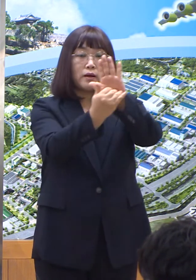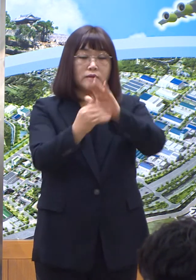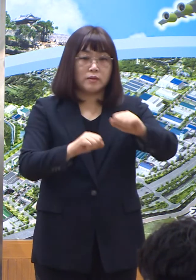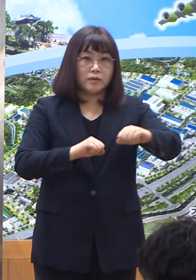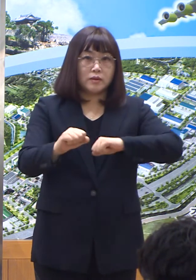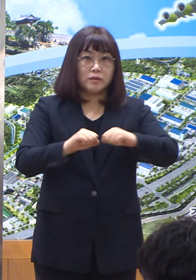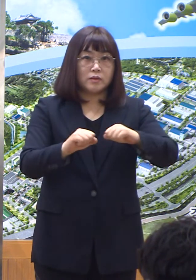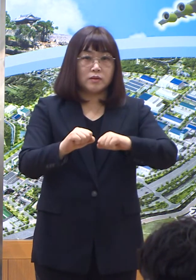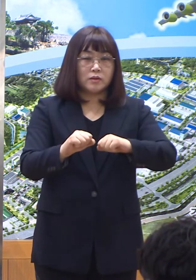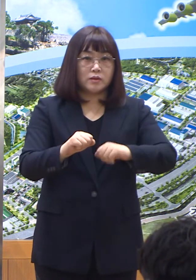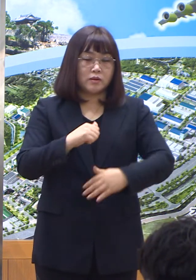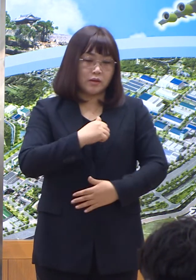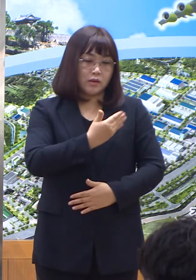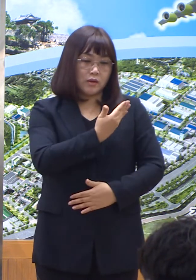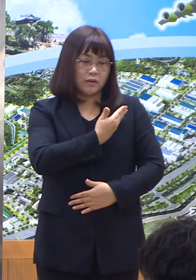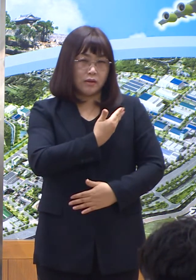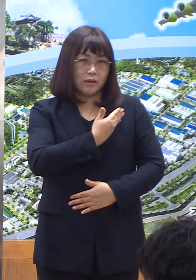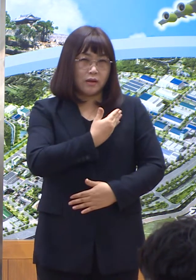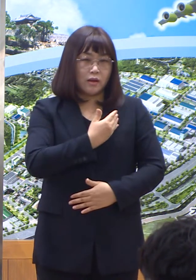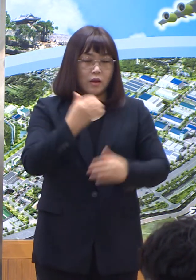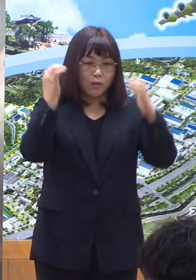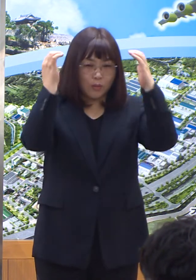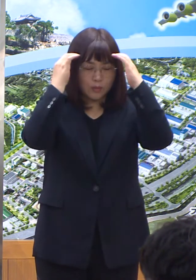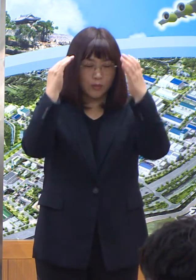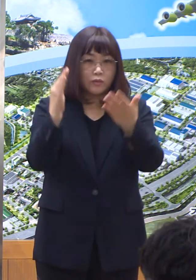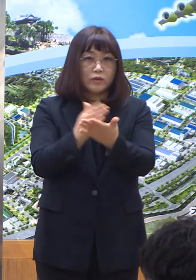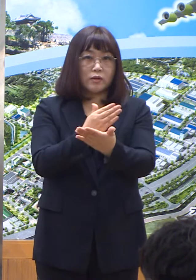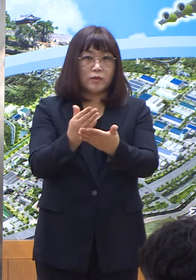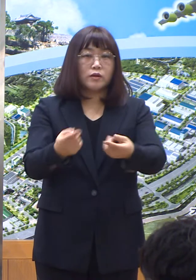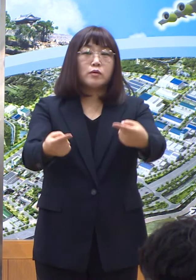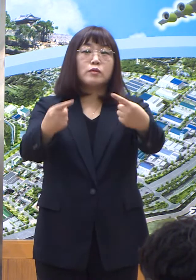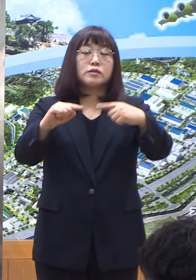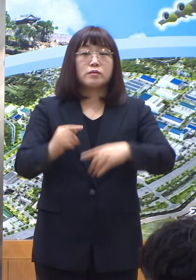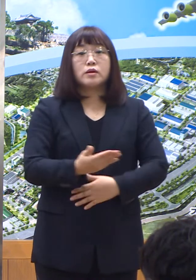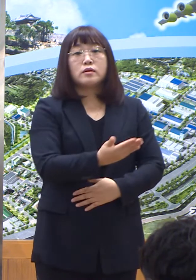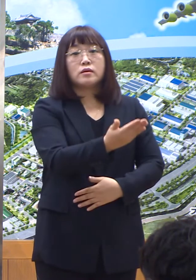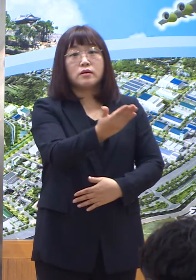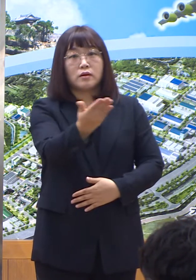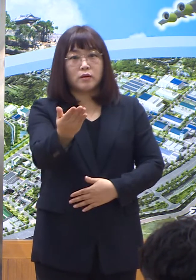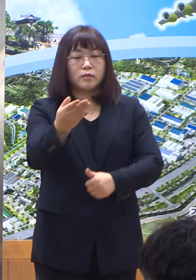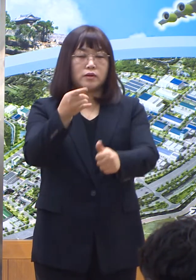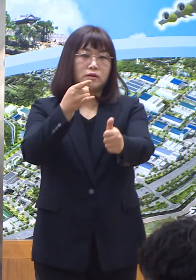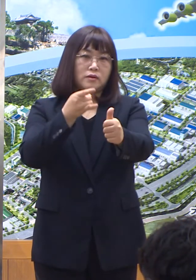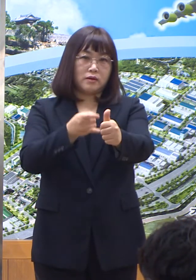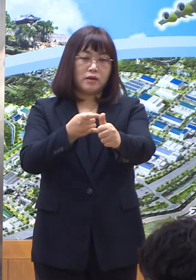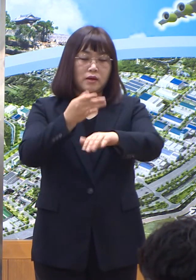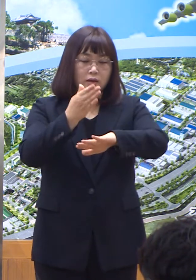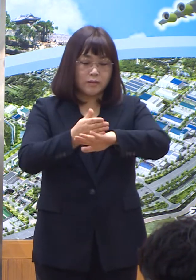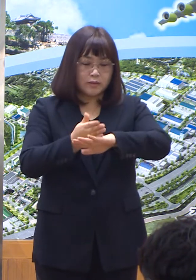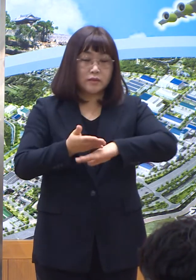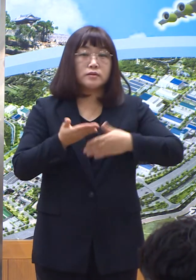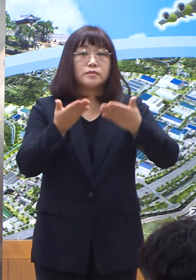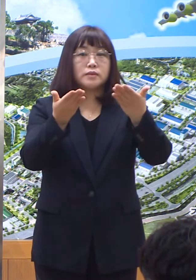으 악 하지만 그 동참해 주신 시민 여러분께 전심으로